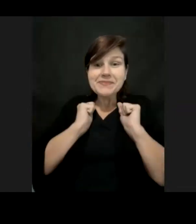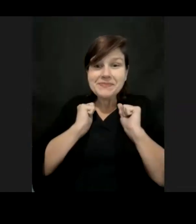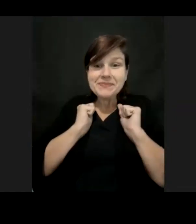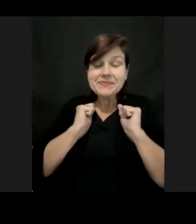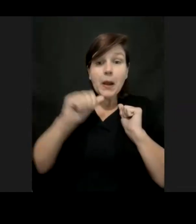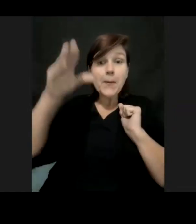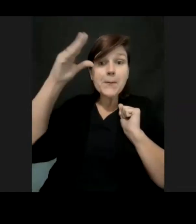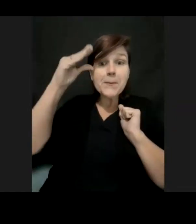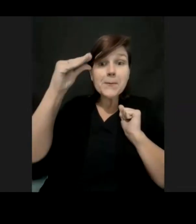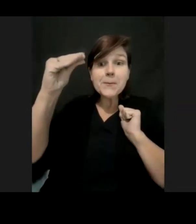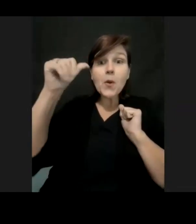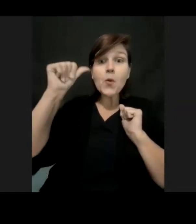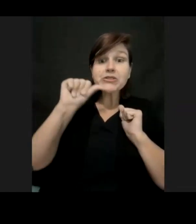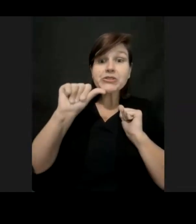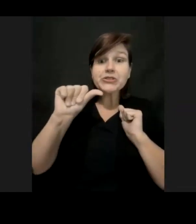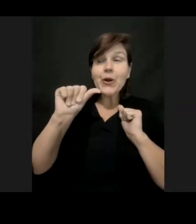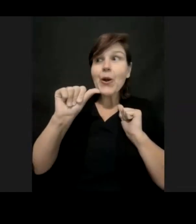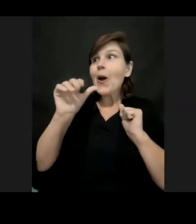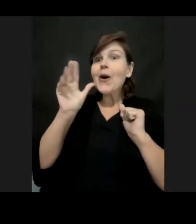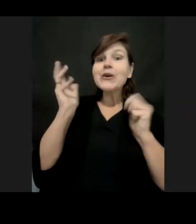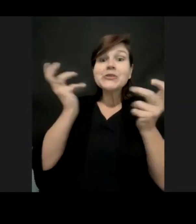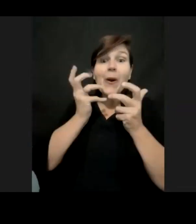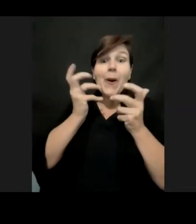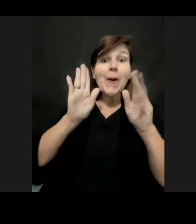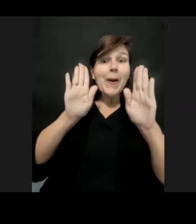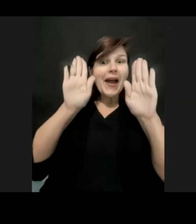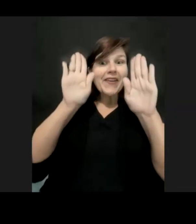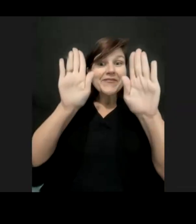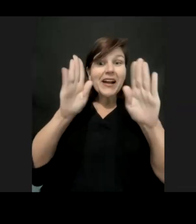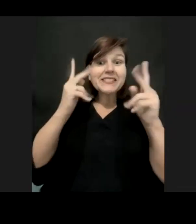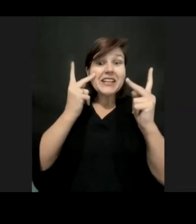It’s fantastic to see you all. You’re all so very warmly welcome